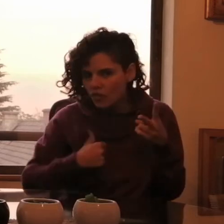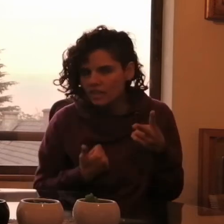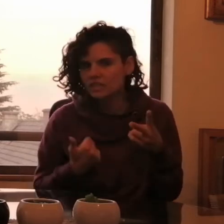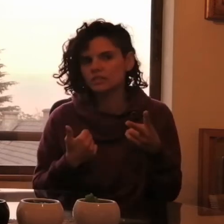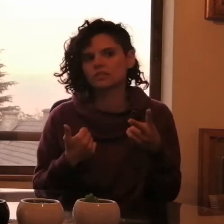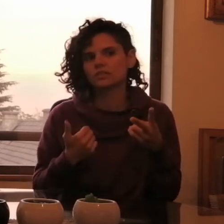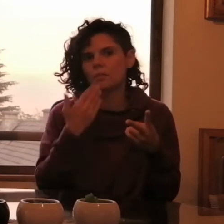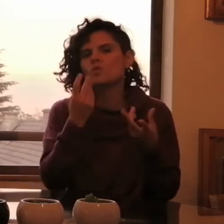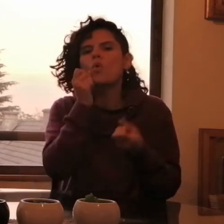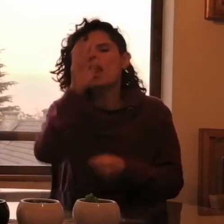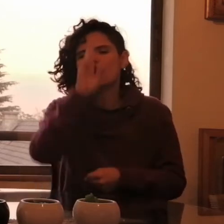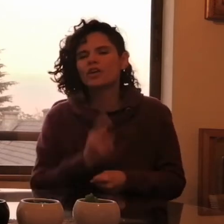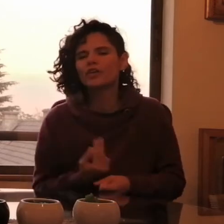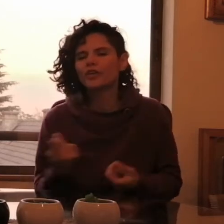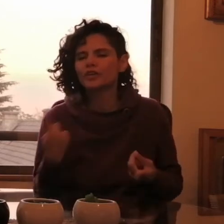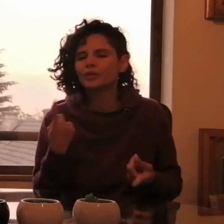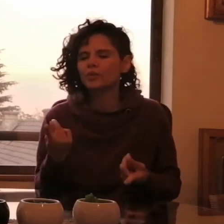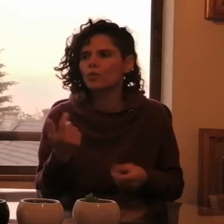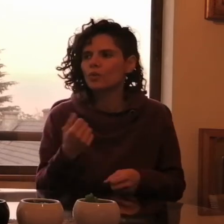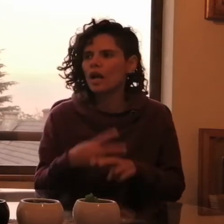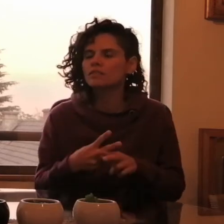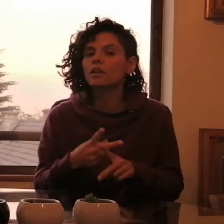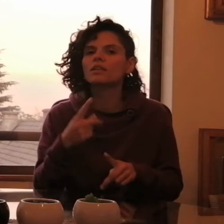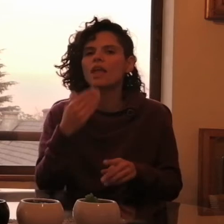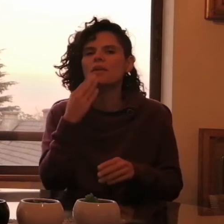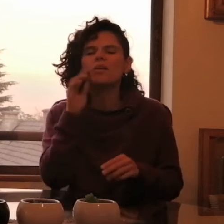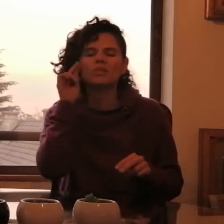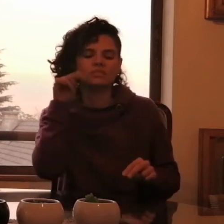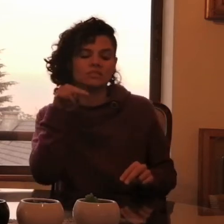el rol que tu estás cumpliendo, no vamos a decir mirado menos, pero se confía más en la